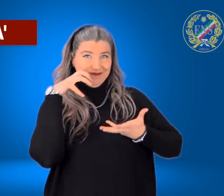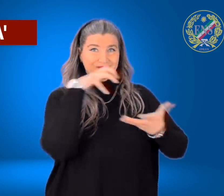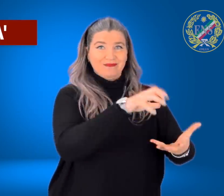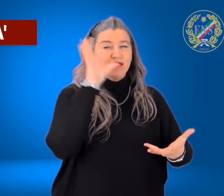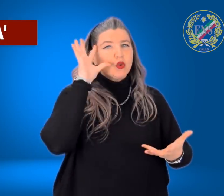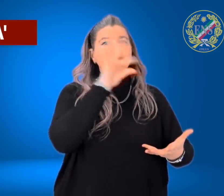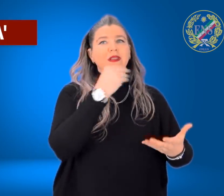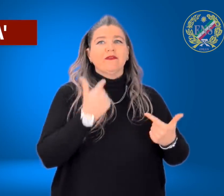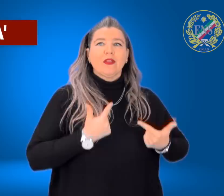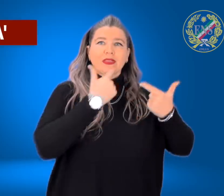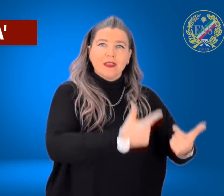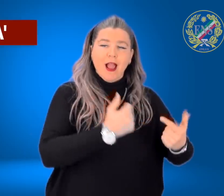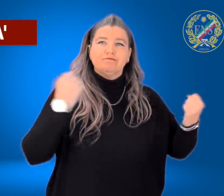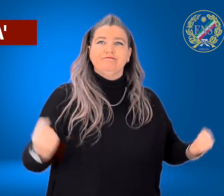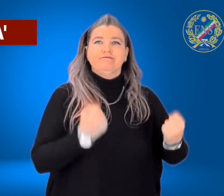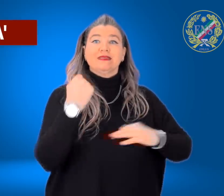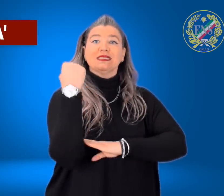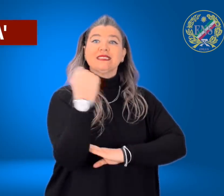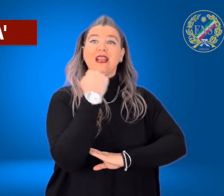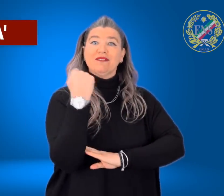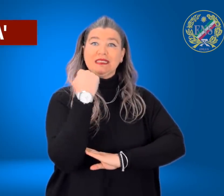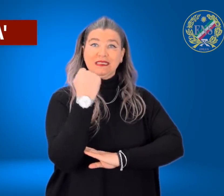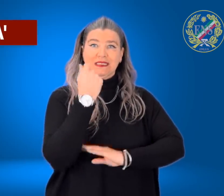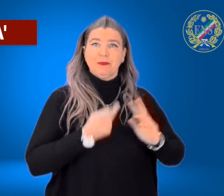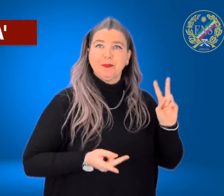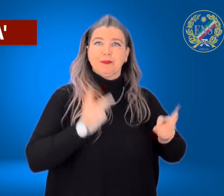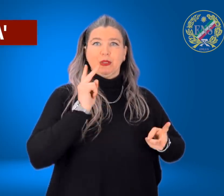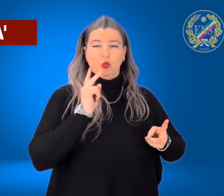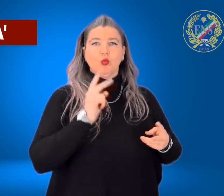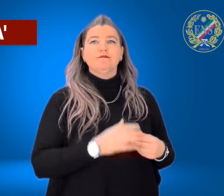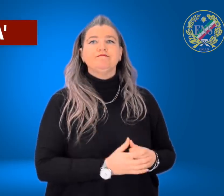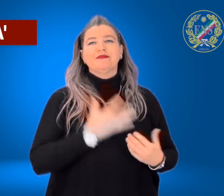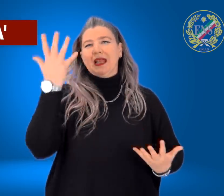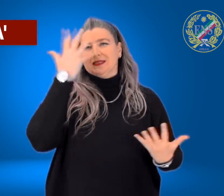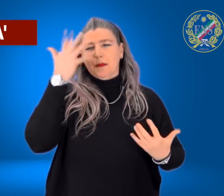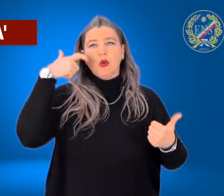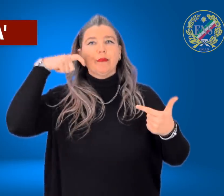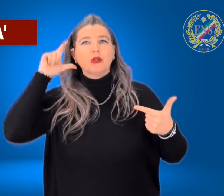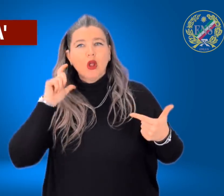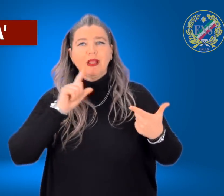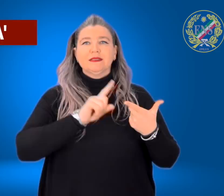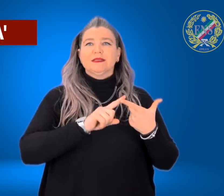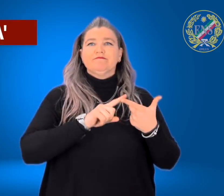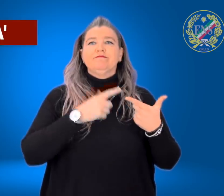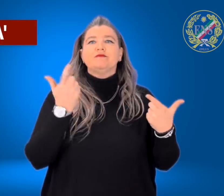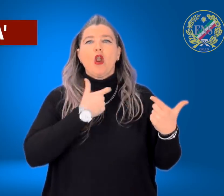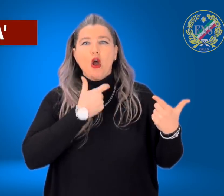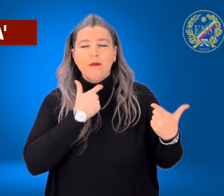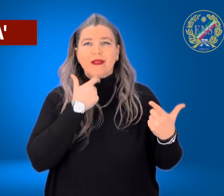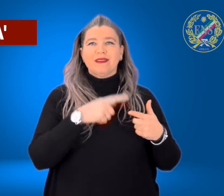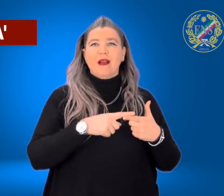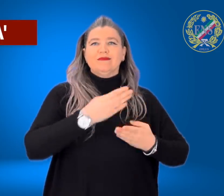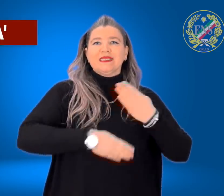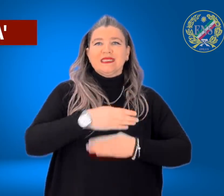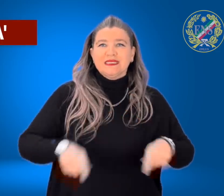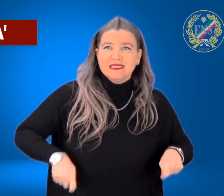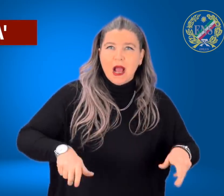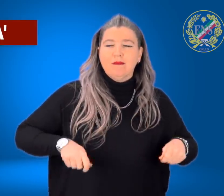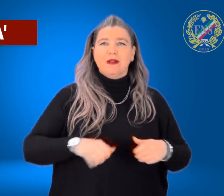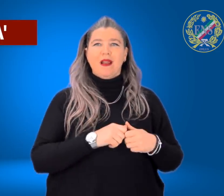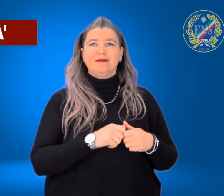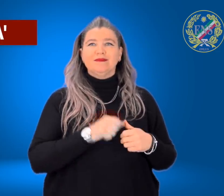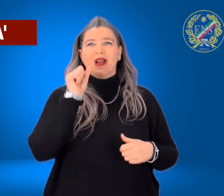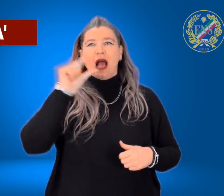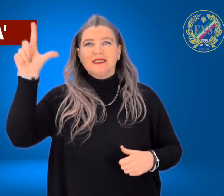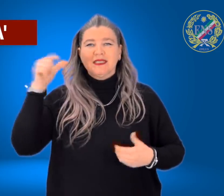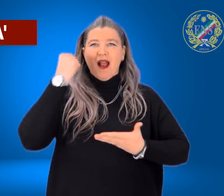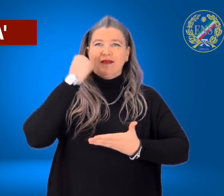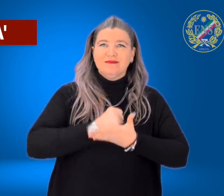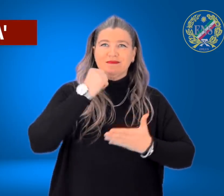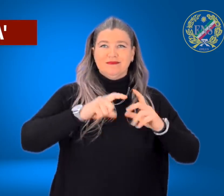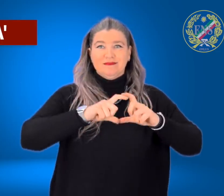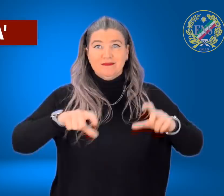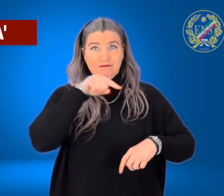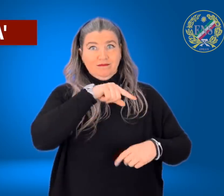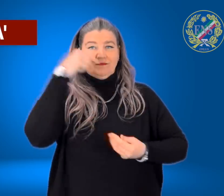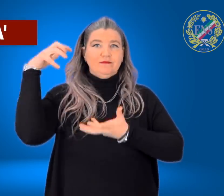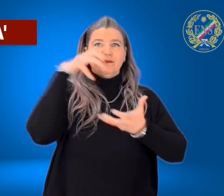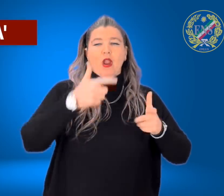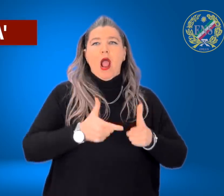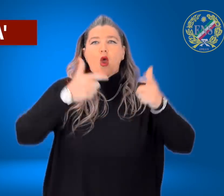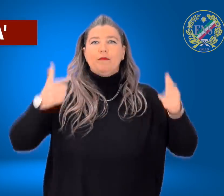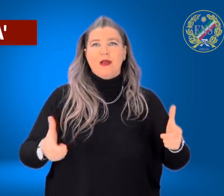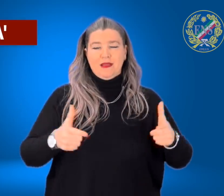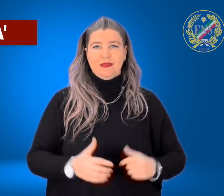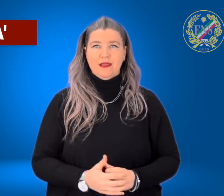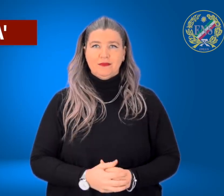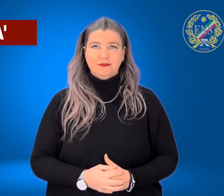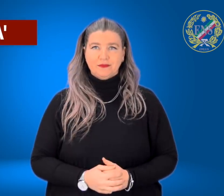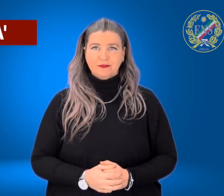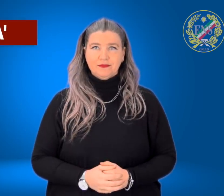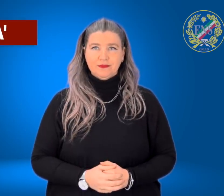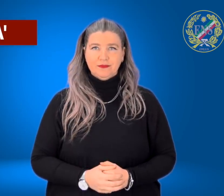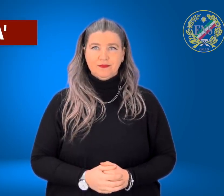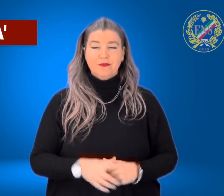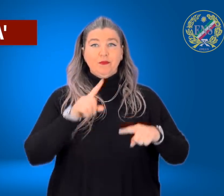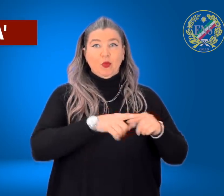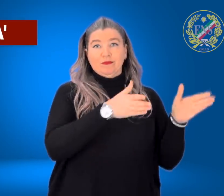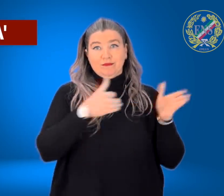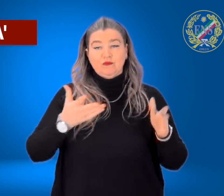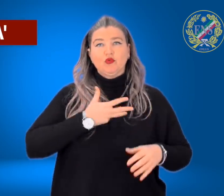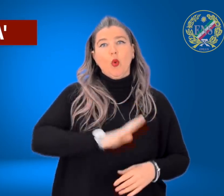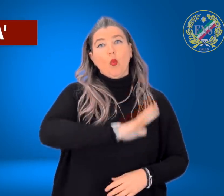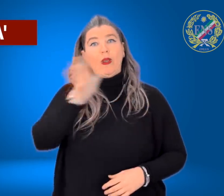L'obiettivo è dare più servizi, ad esempio come protesi, logopedia, disabili e asl